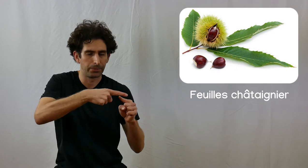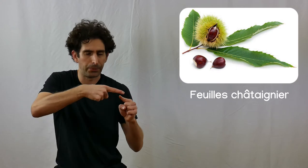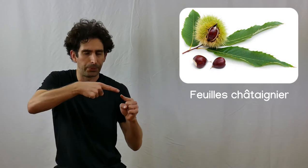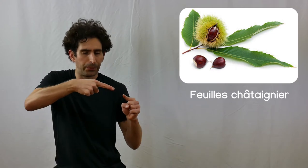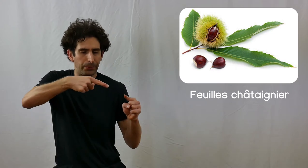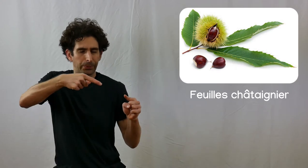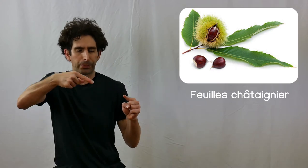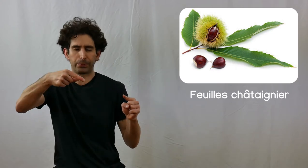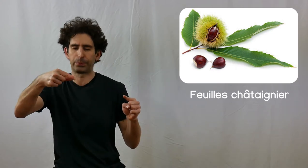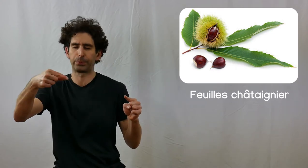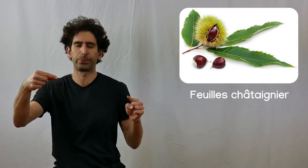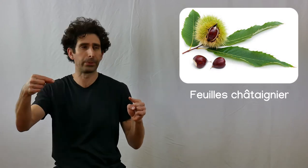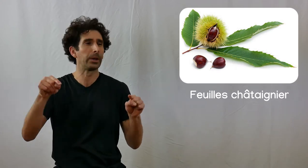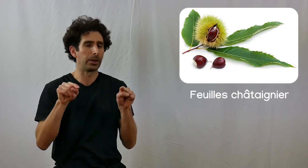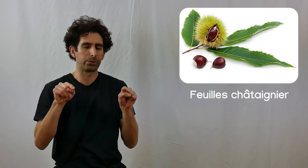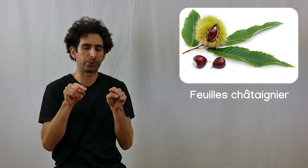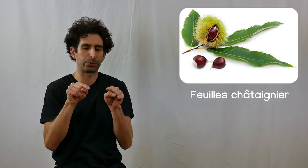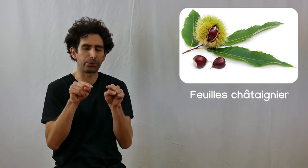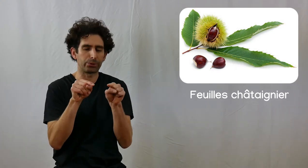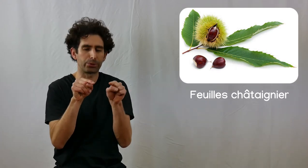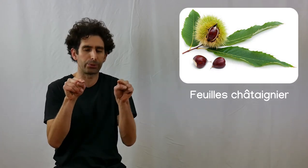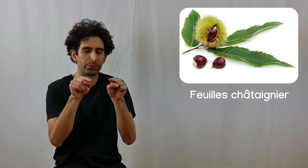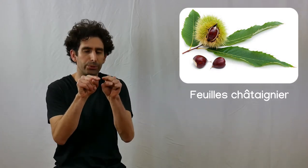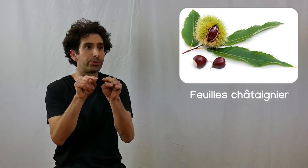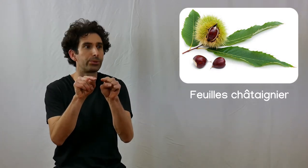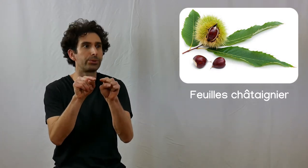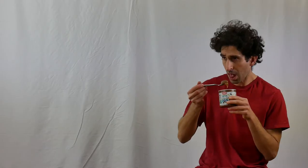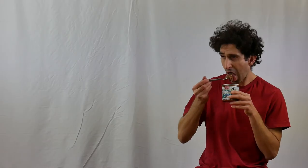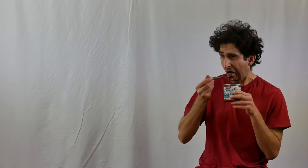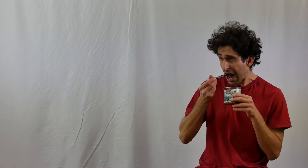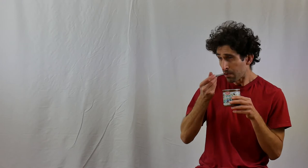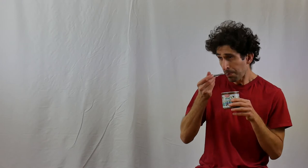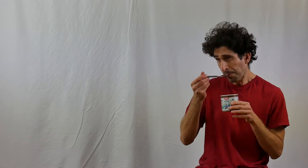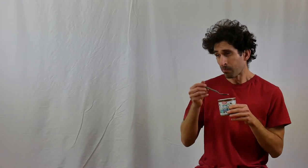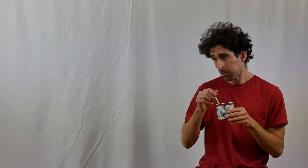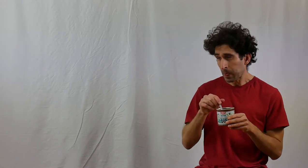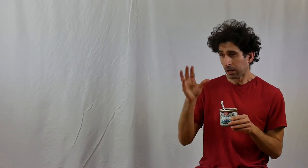sont allongées et dentelées. Oui, oui...